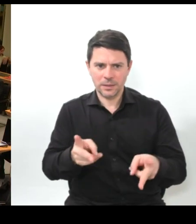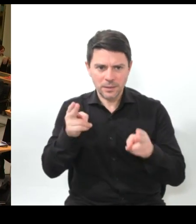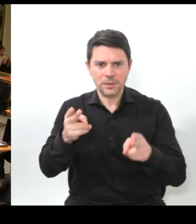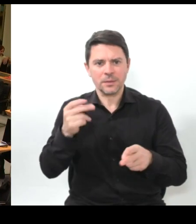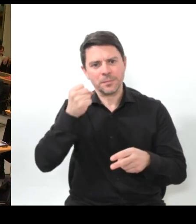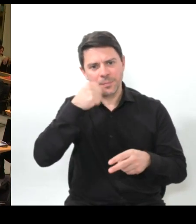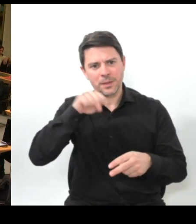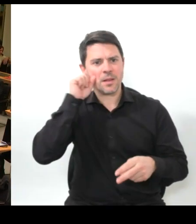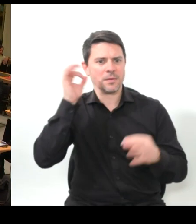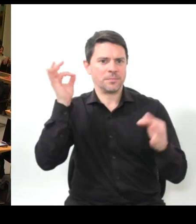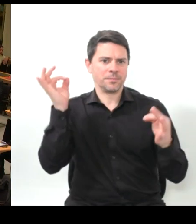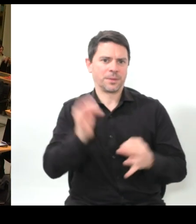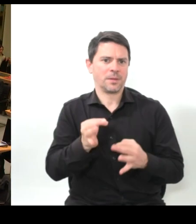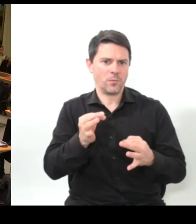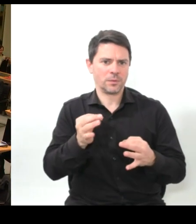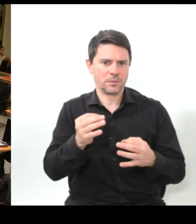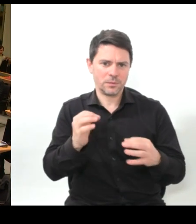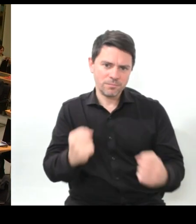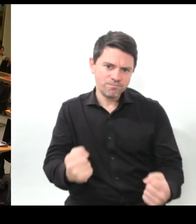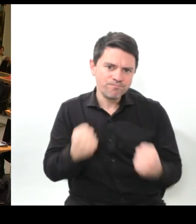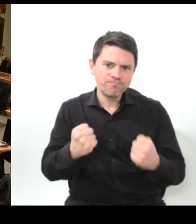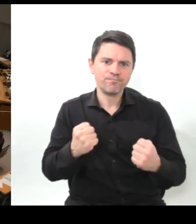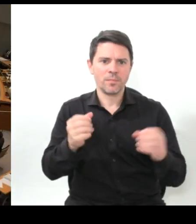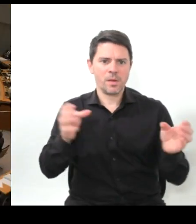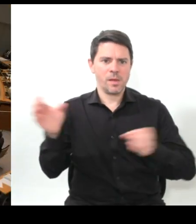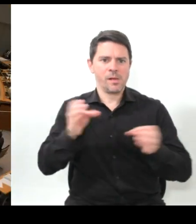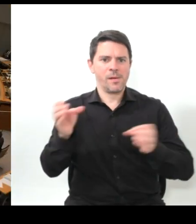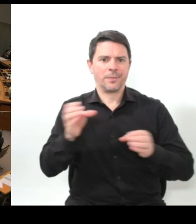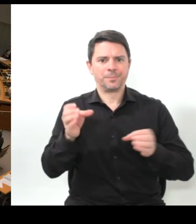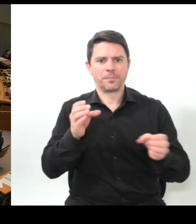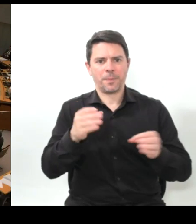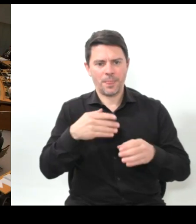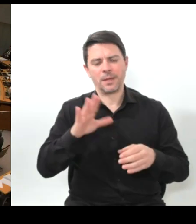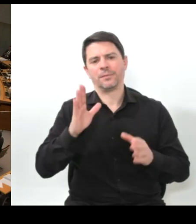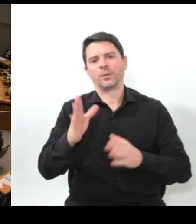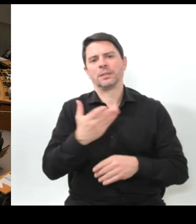Vielen Dank, Frau Kollegin. Für die CDU-Fraktion hat der Kollege Zander das Wort.